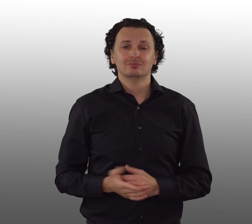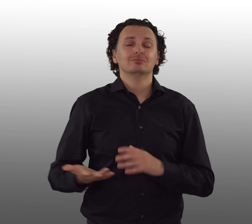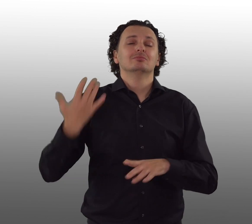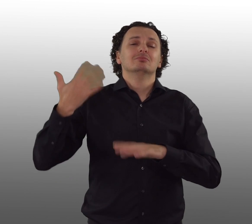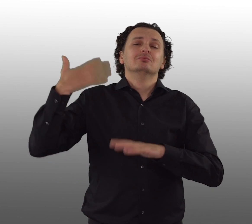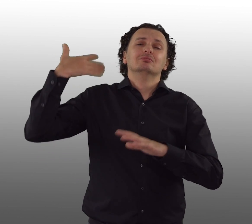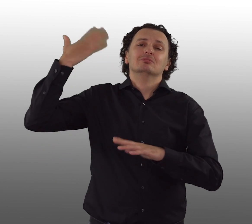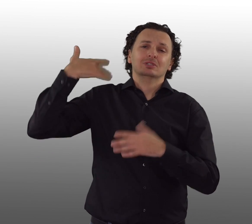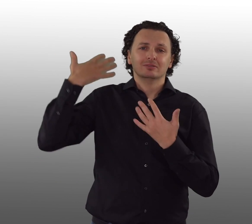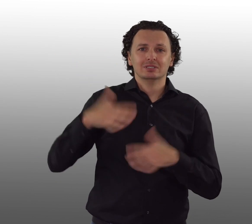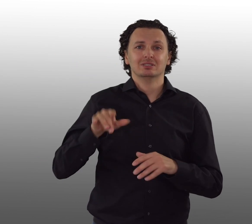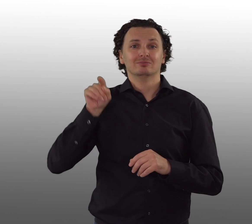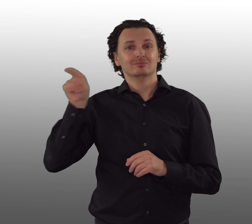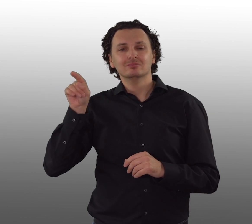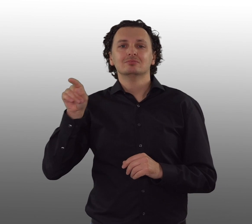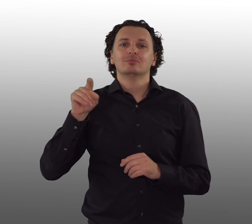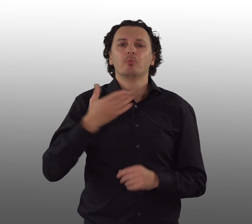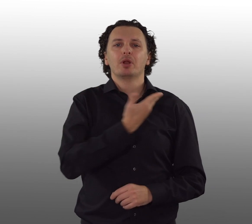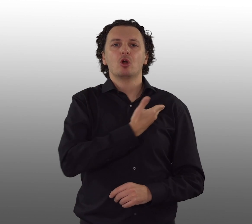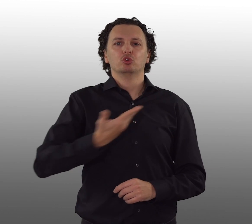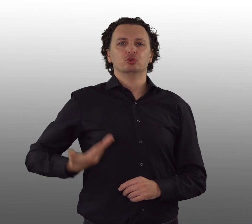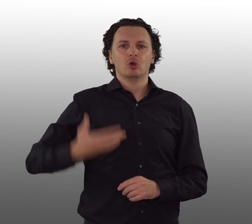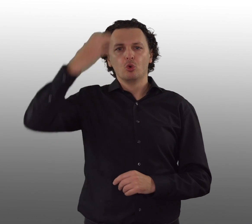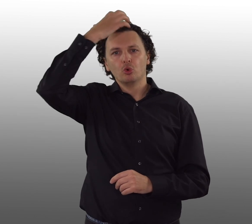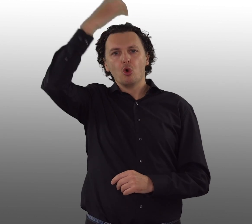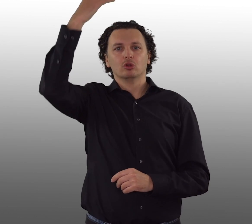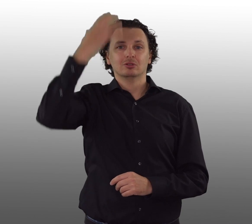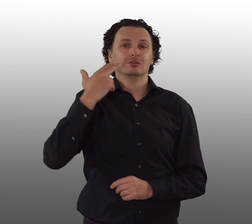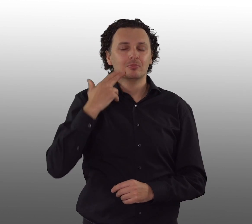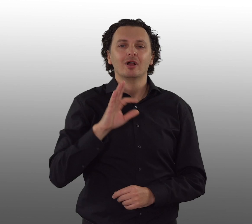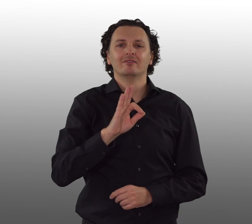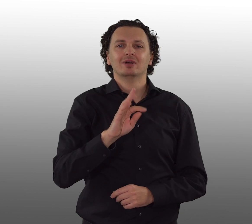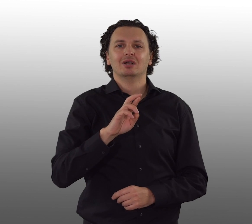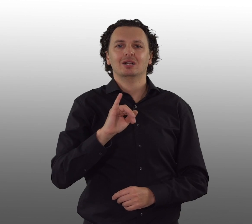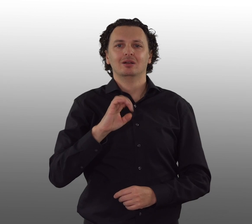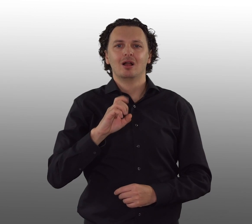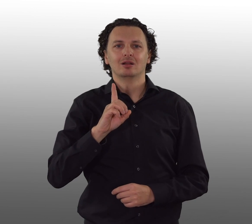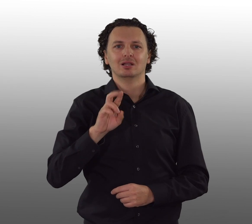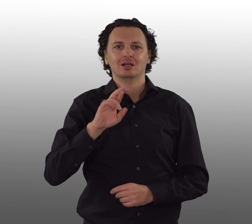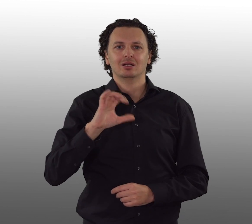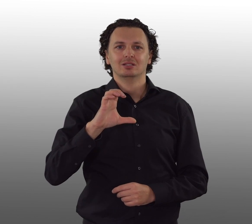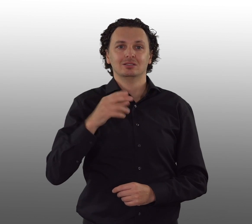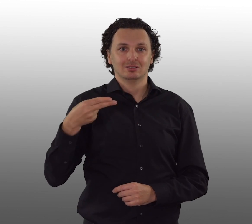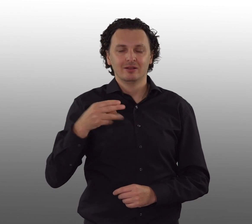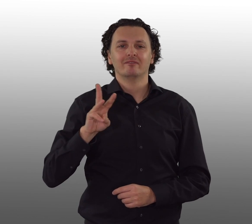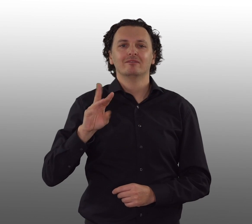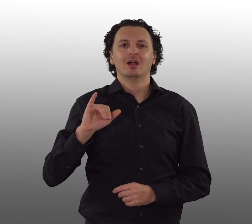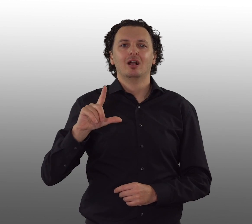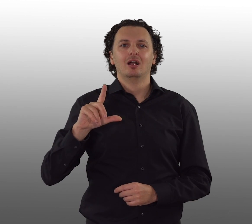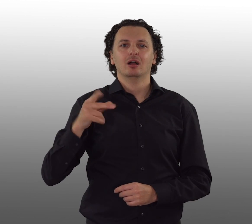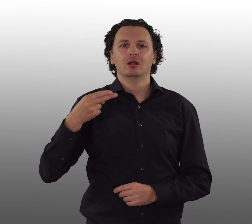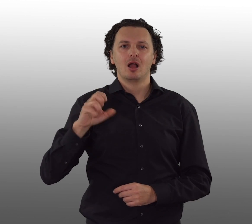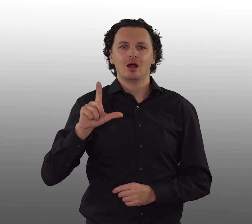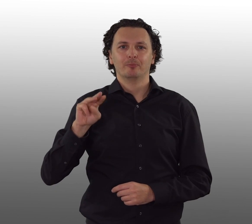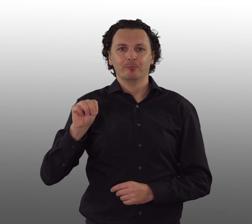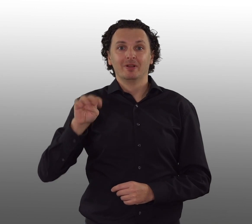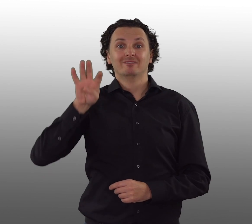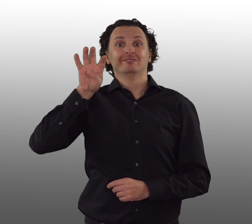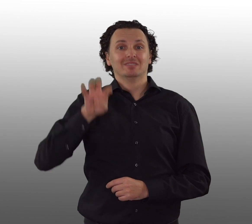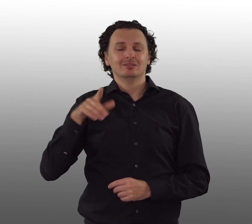begeisterte das Flusswunder schon Friedrich Wilhelm IV., Preußens König,